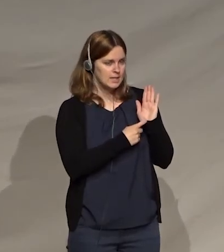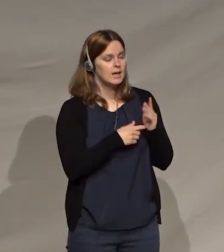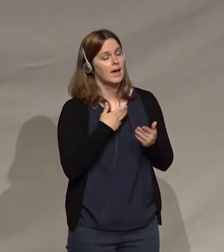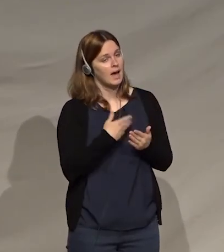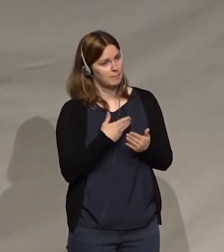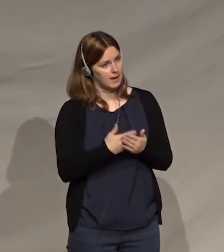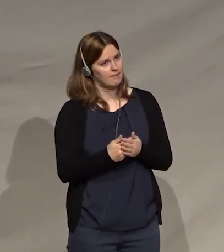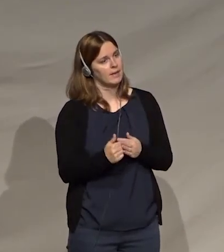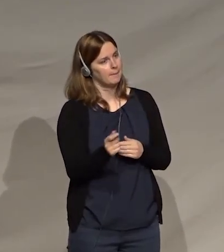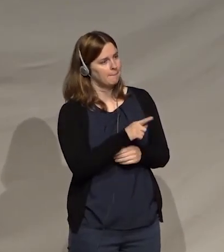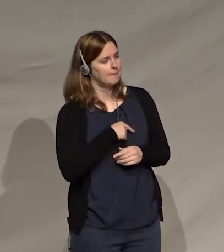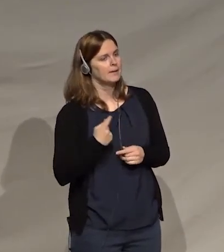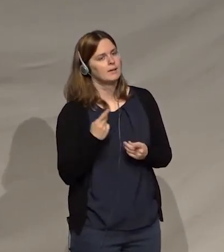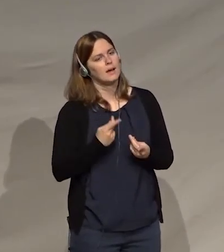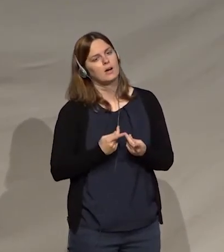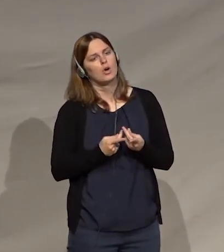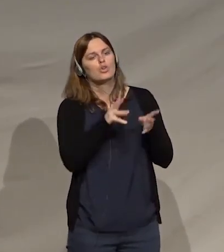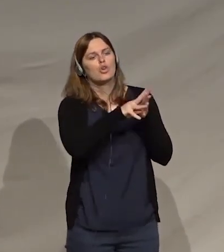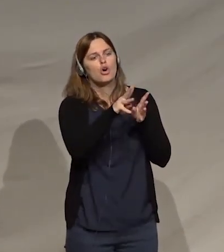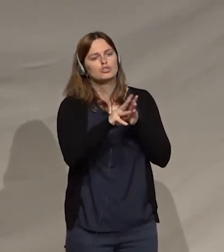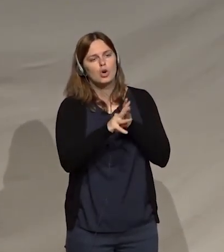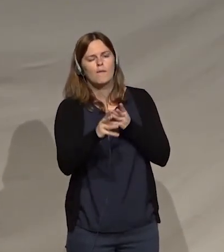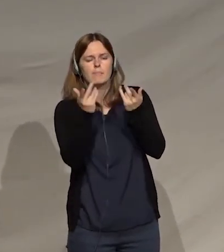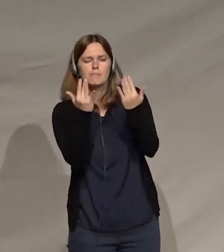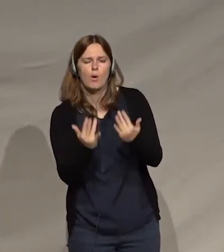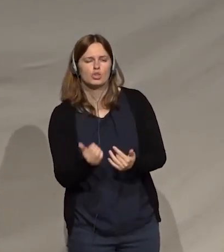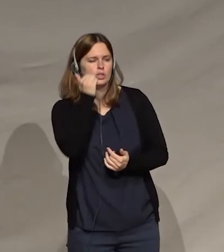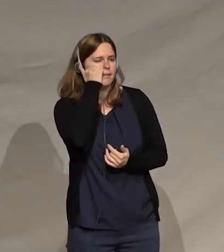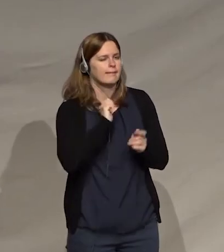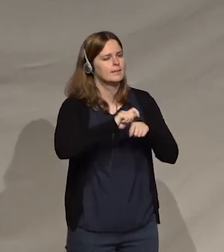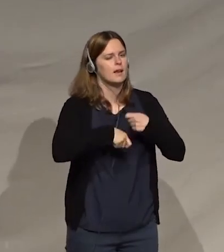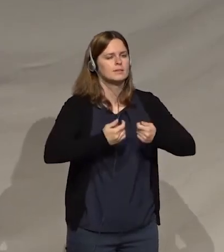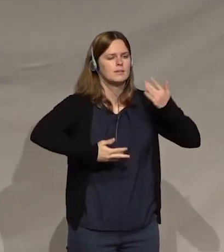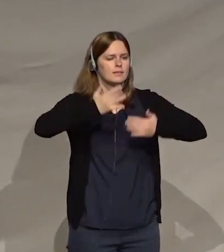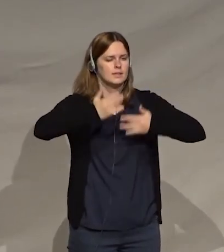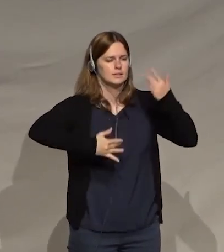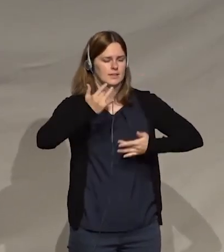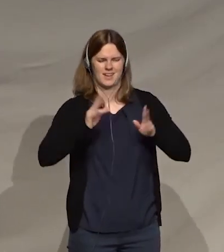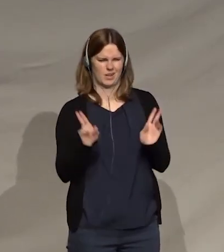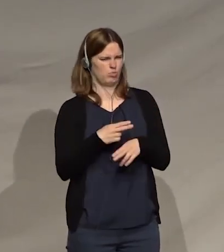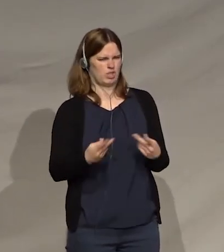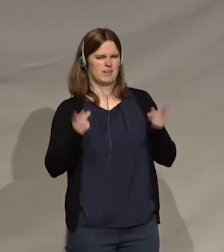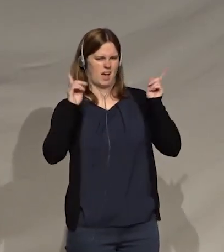Ale odhadujeme, že lidé, kteří mají „cz“ na konci svých e-mailů,